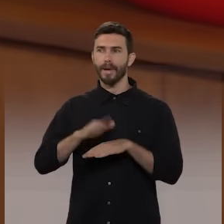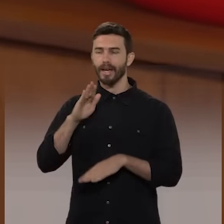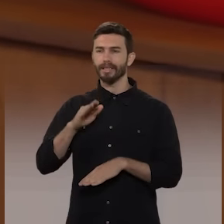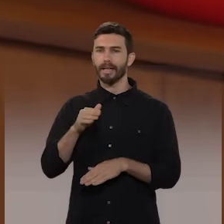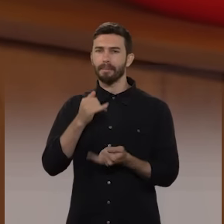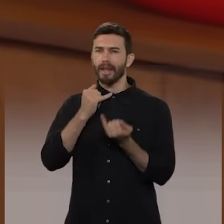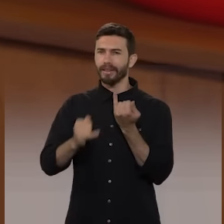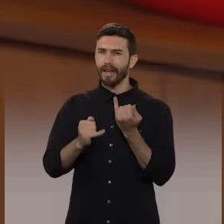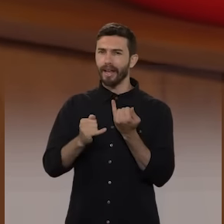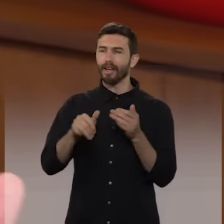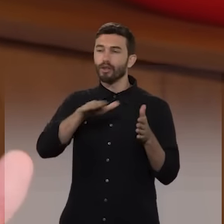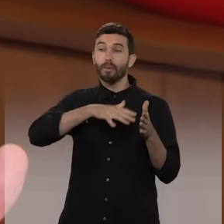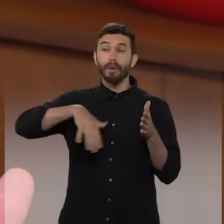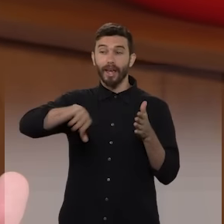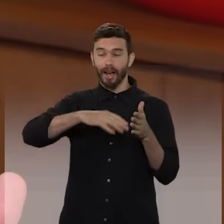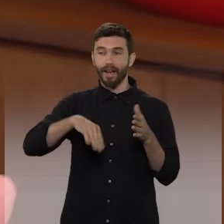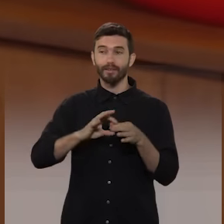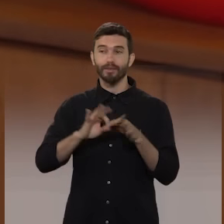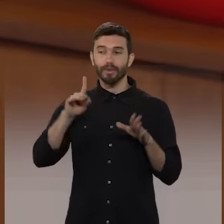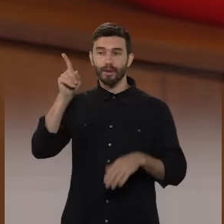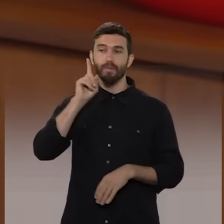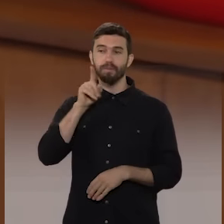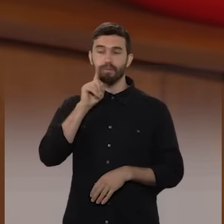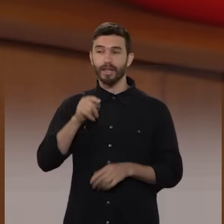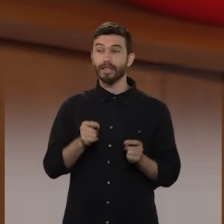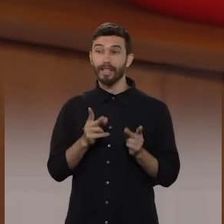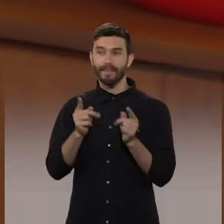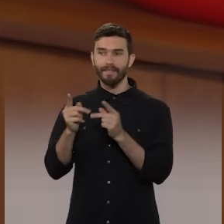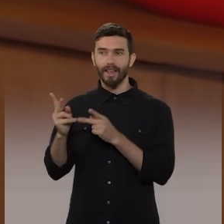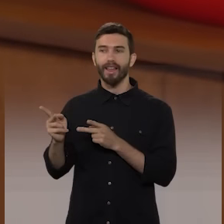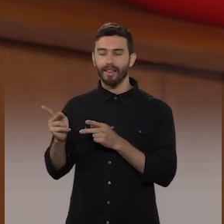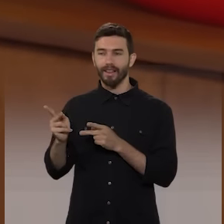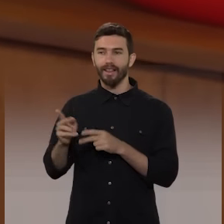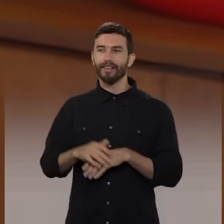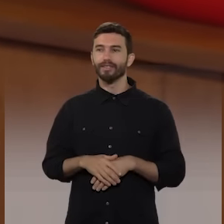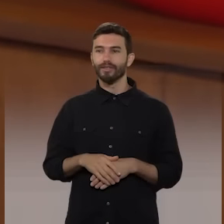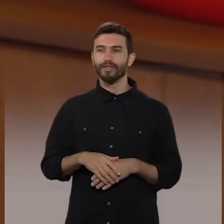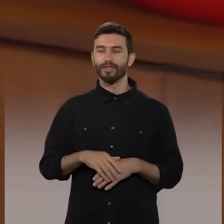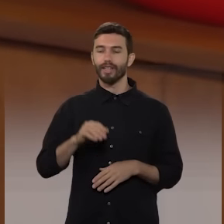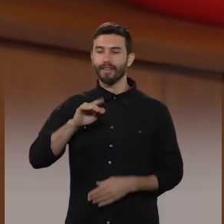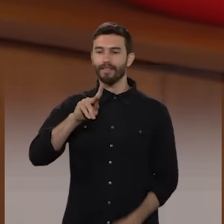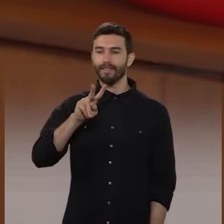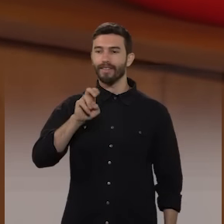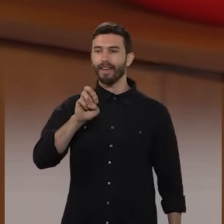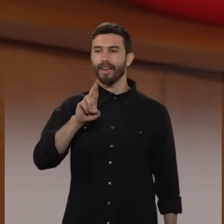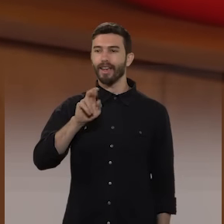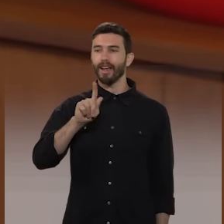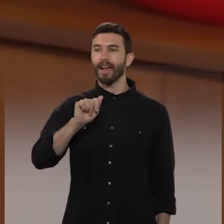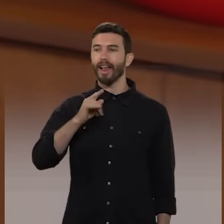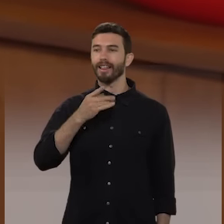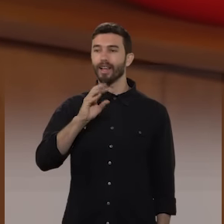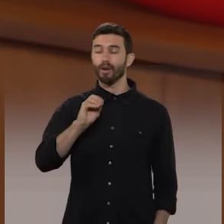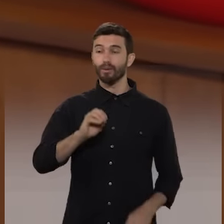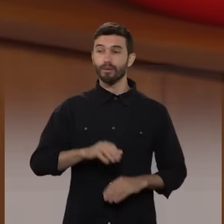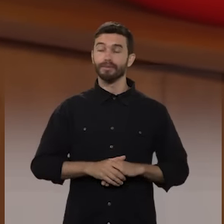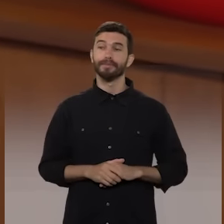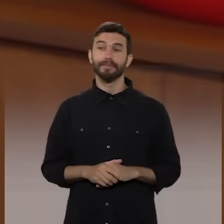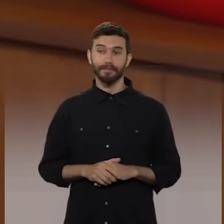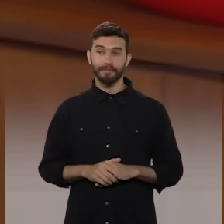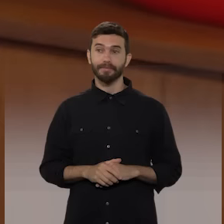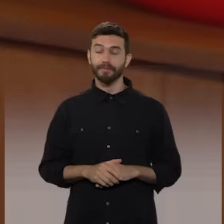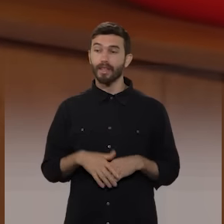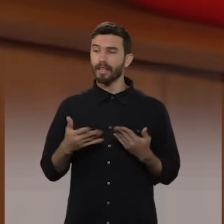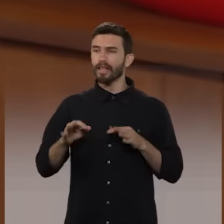mais da metade do mercado disponível nos Estados Unidos de venda de vergalhão. Nesse processo,